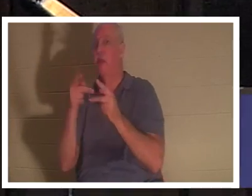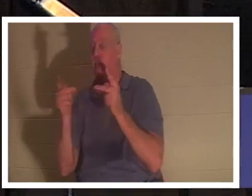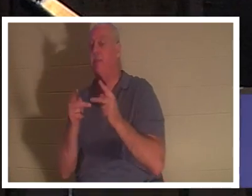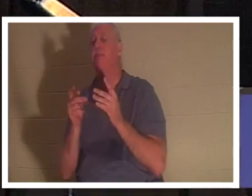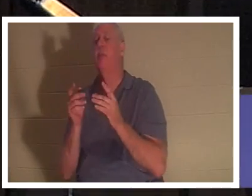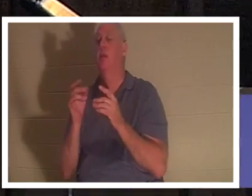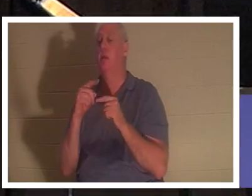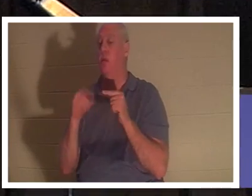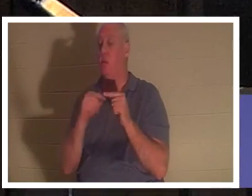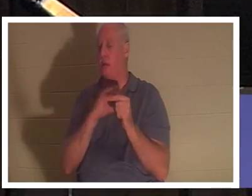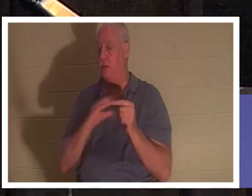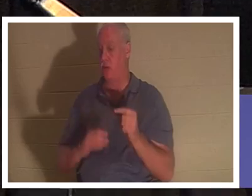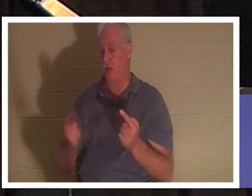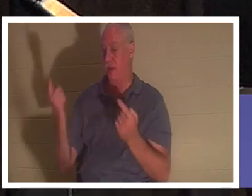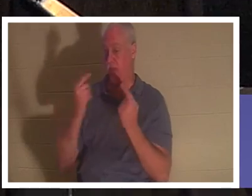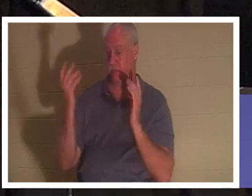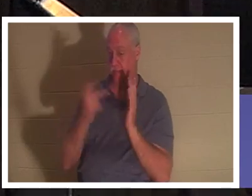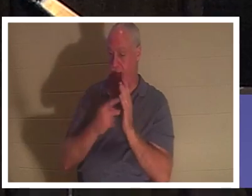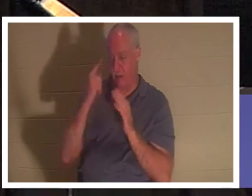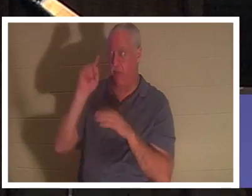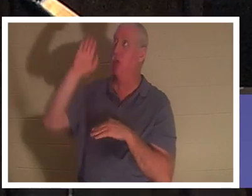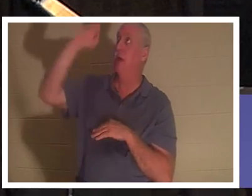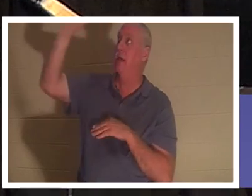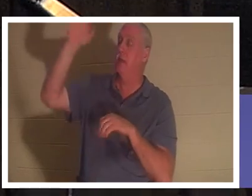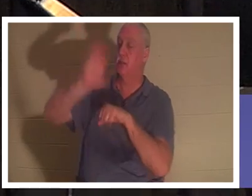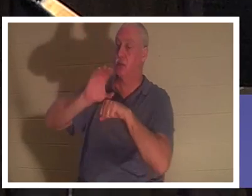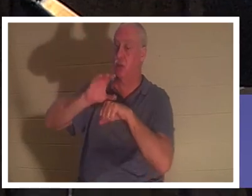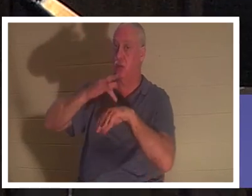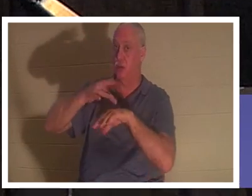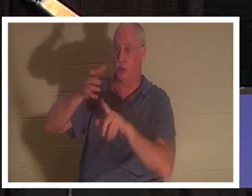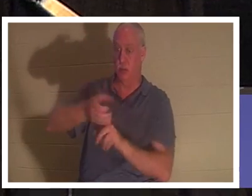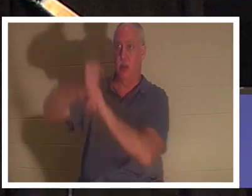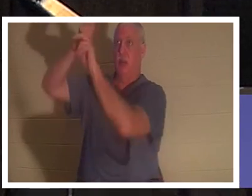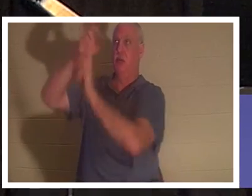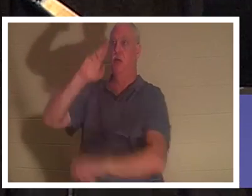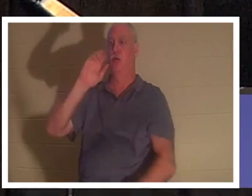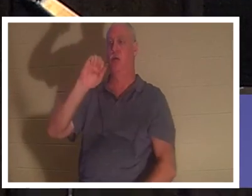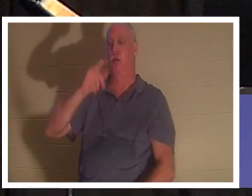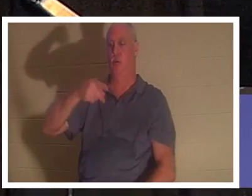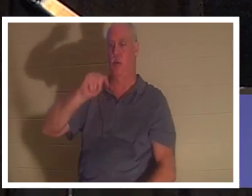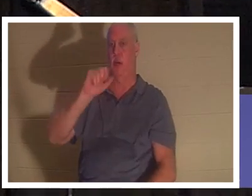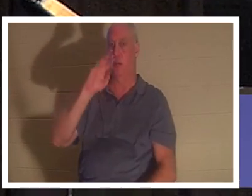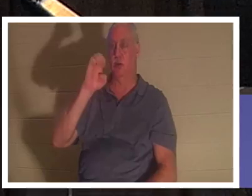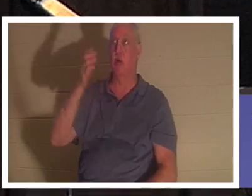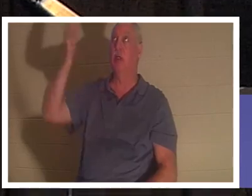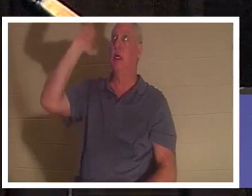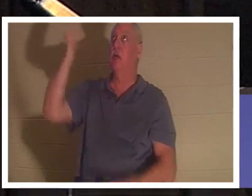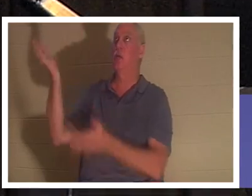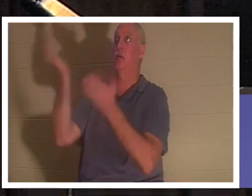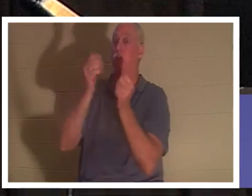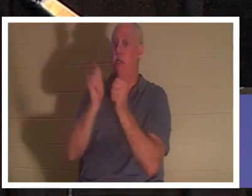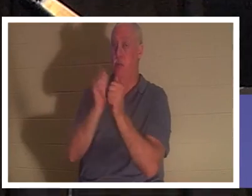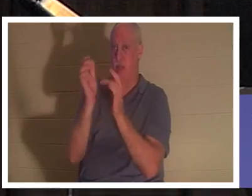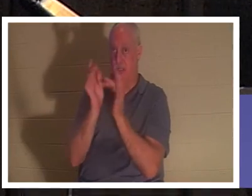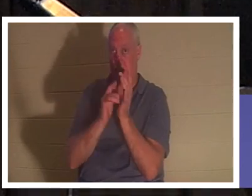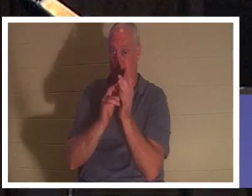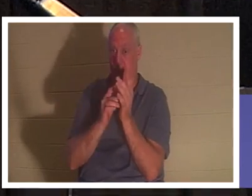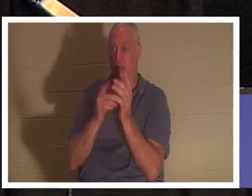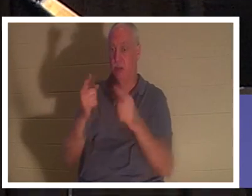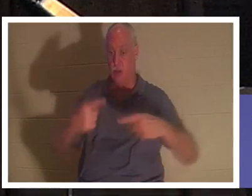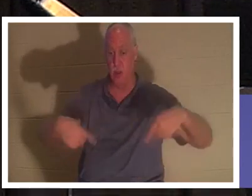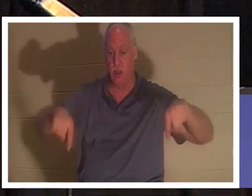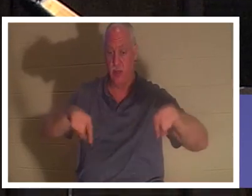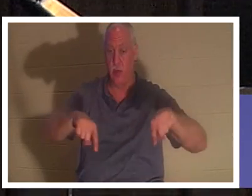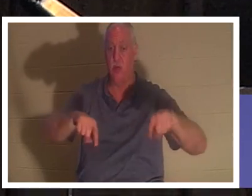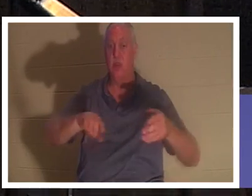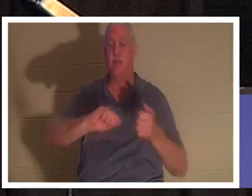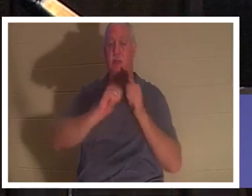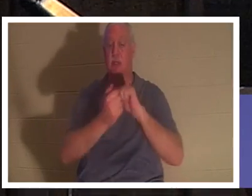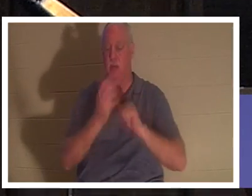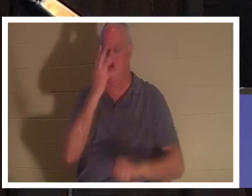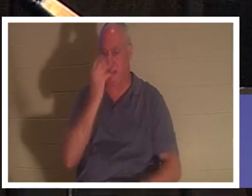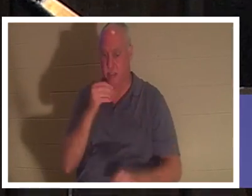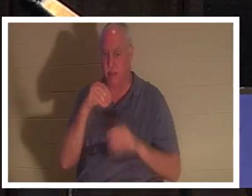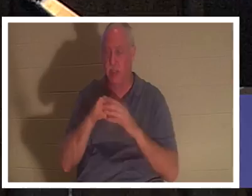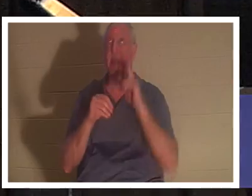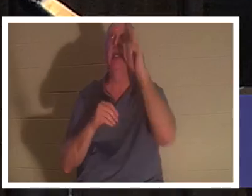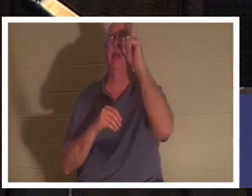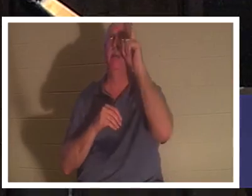携挙の際に神の教会のために、神はご自分のうちに眠っている人々をイエスとともに連れて来られるでしょう。 テサロニケ 第一